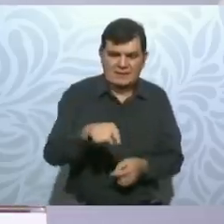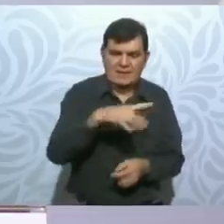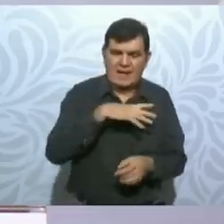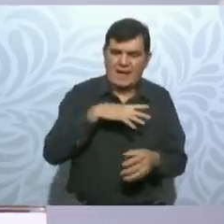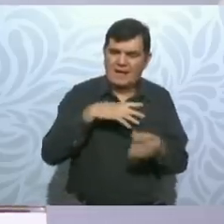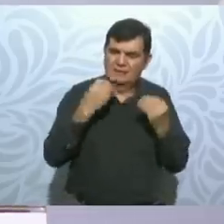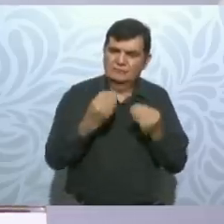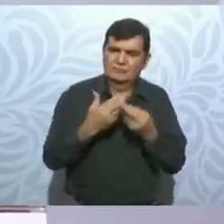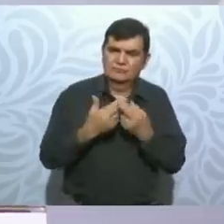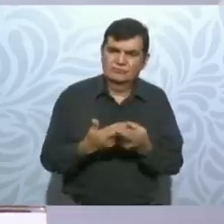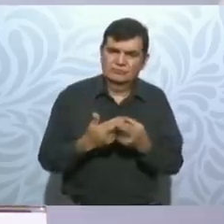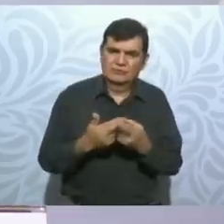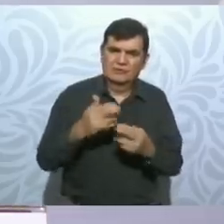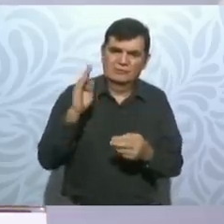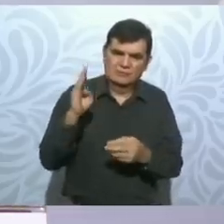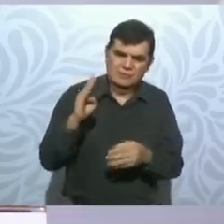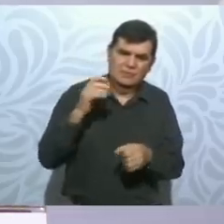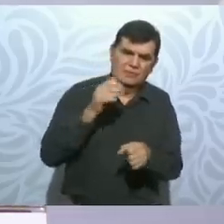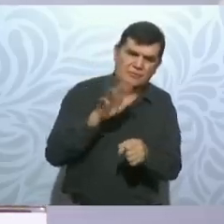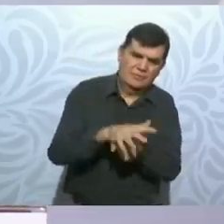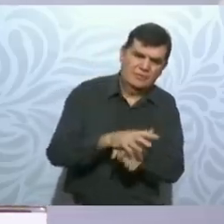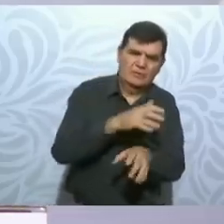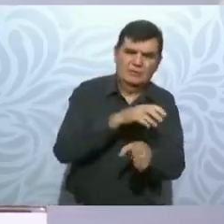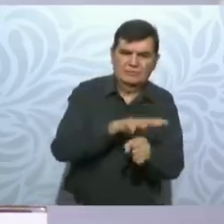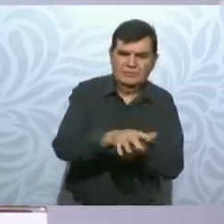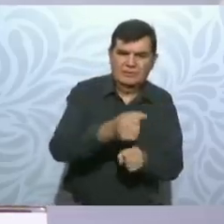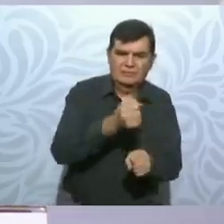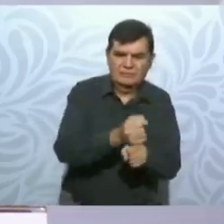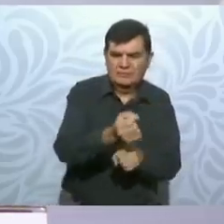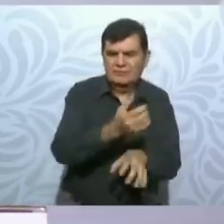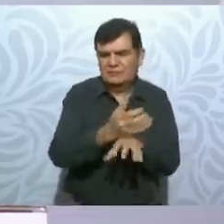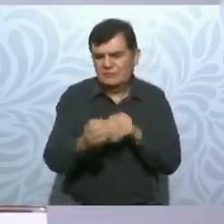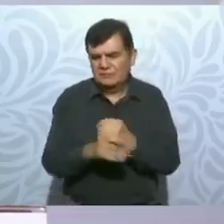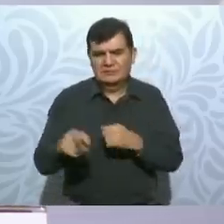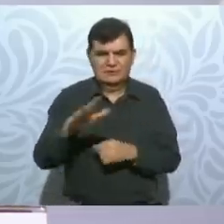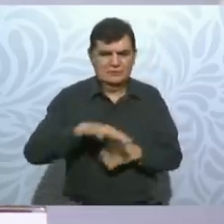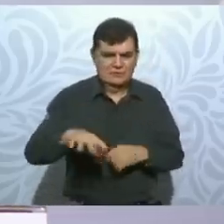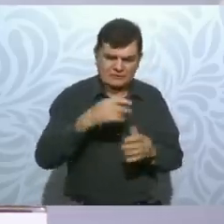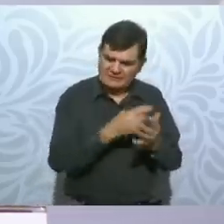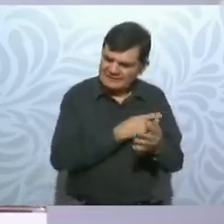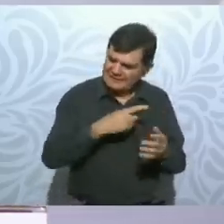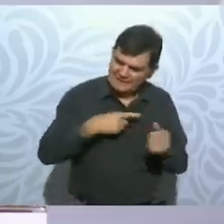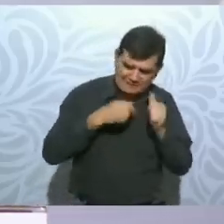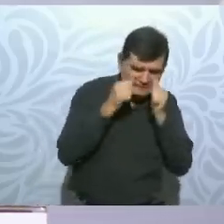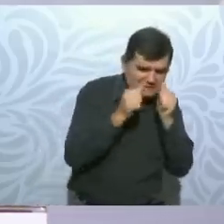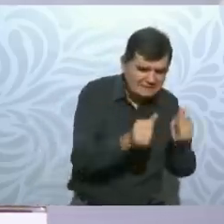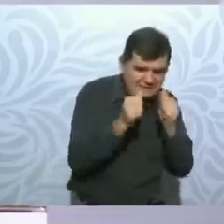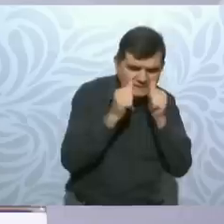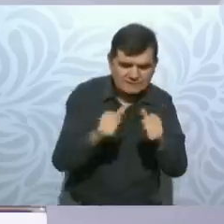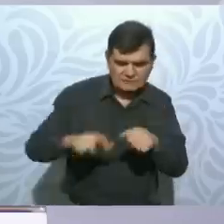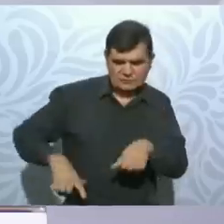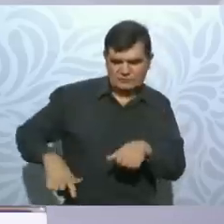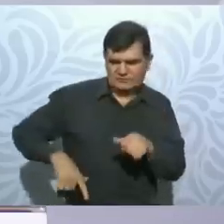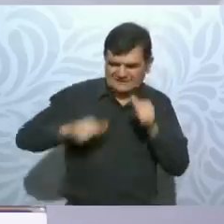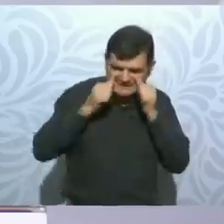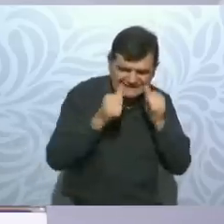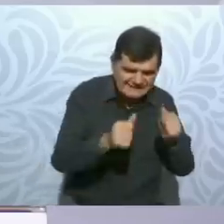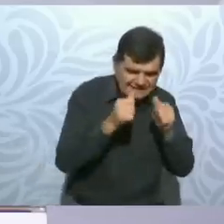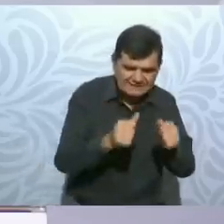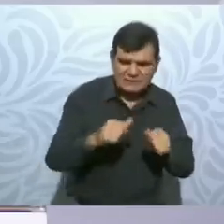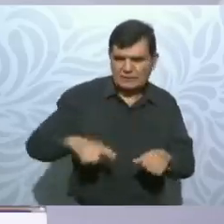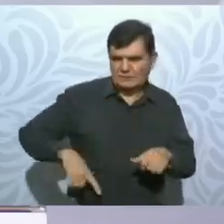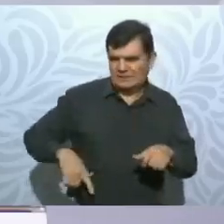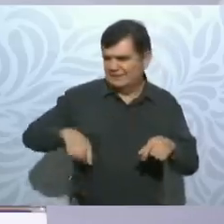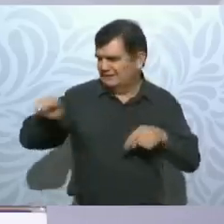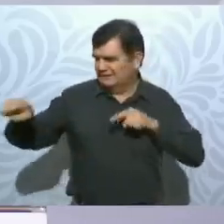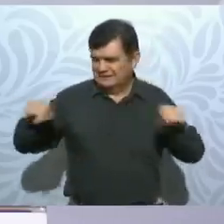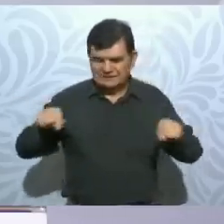nuestro país que ninguna familia se quede sin la atención del gobierno o de los gobiernos y